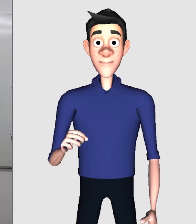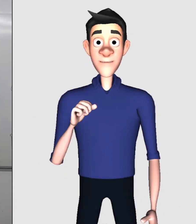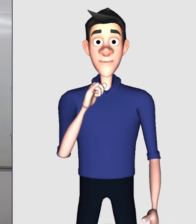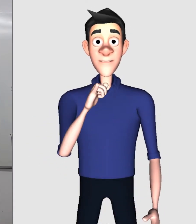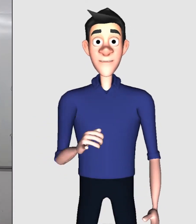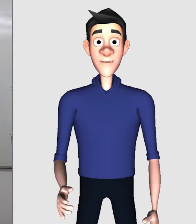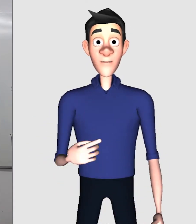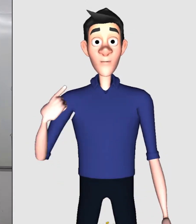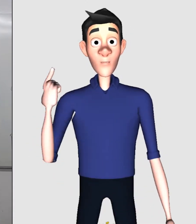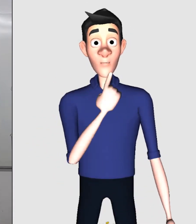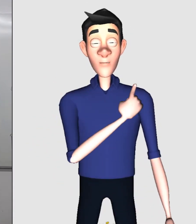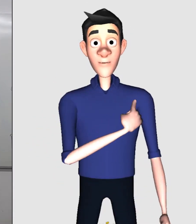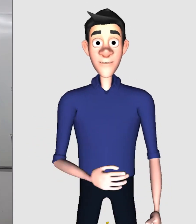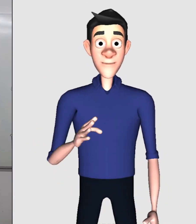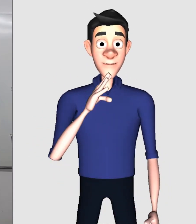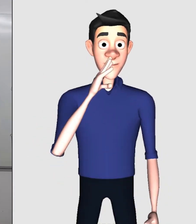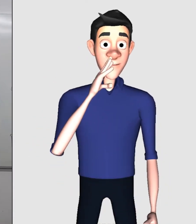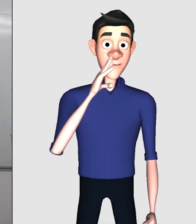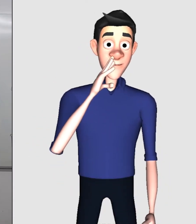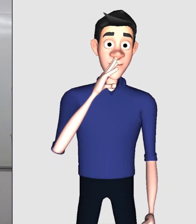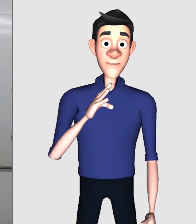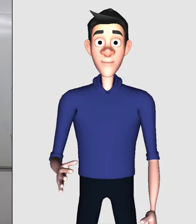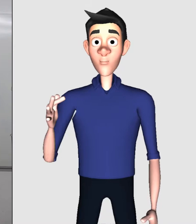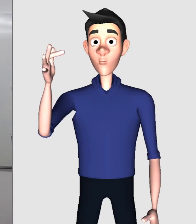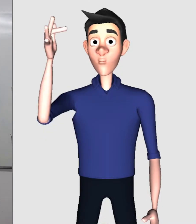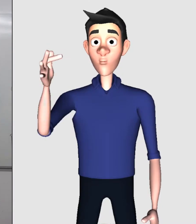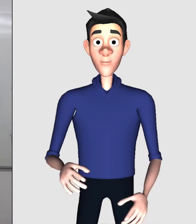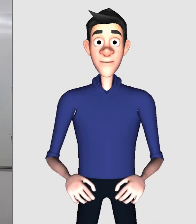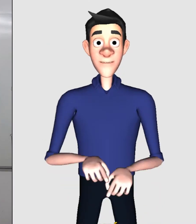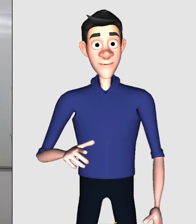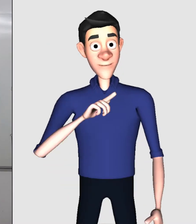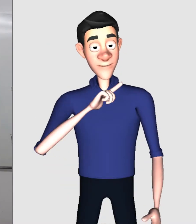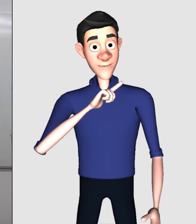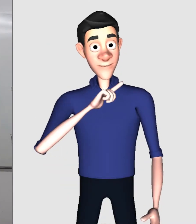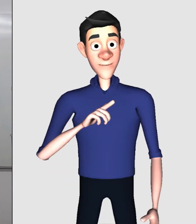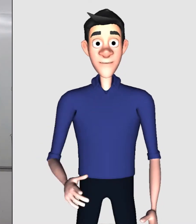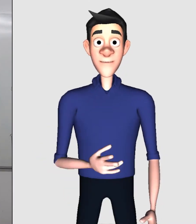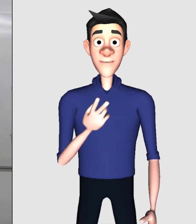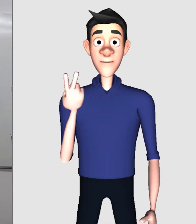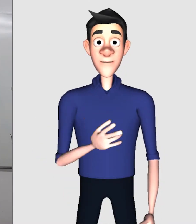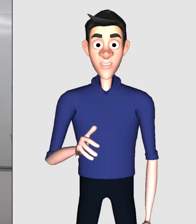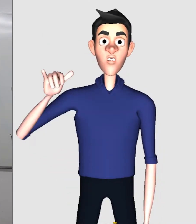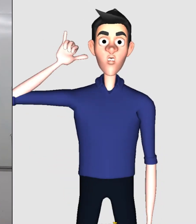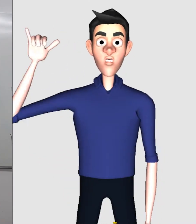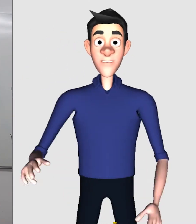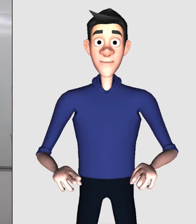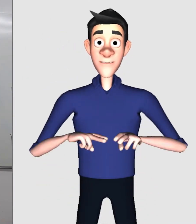Vamos associar k1 com x1 e k2 com x2